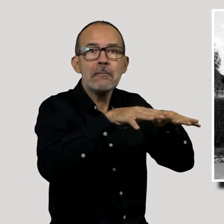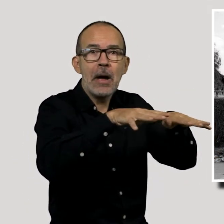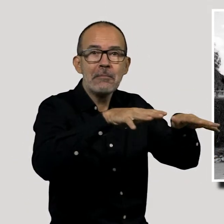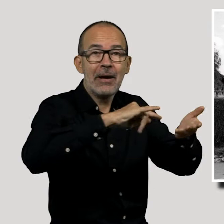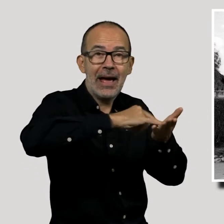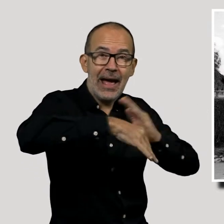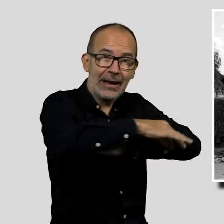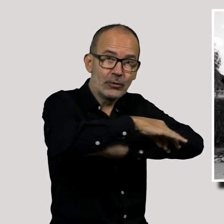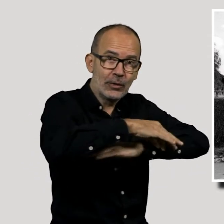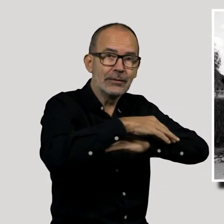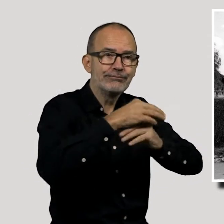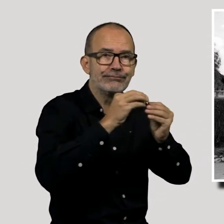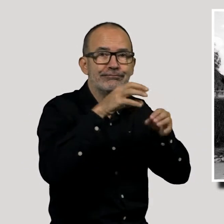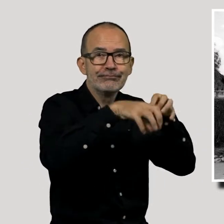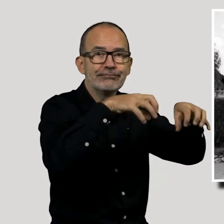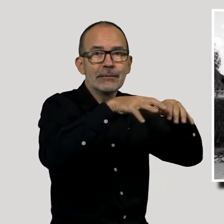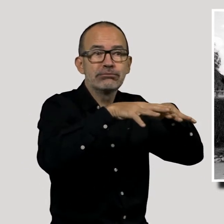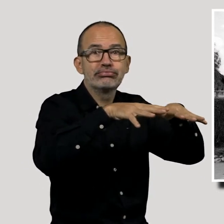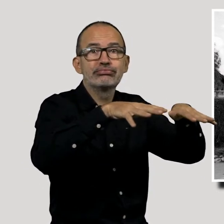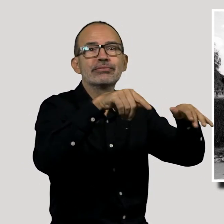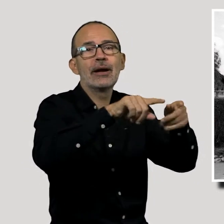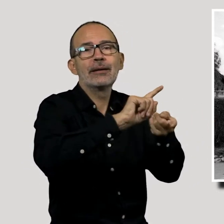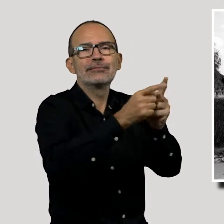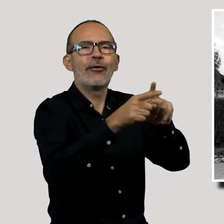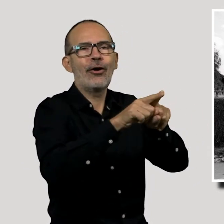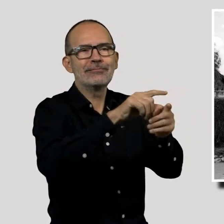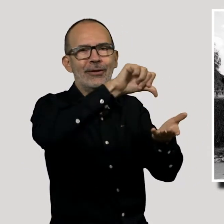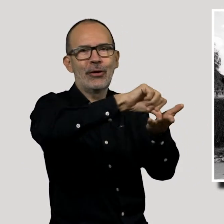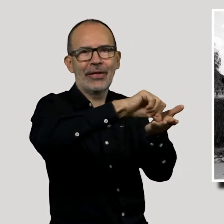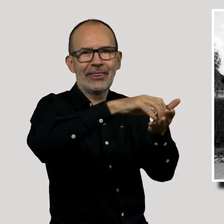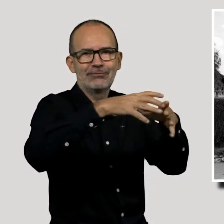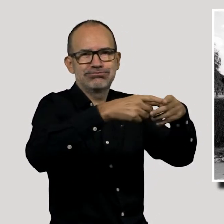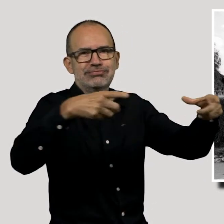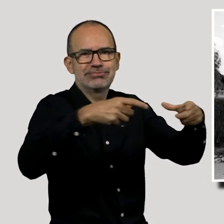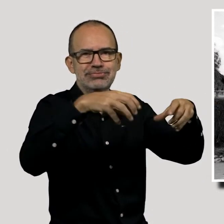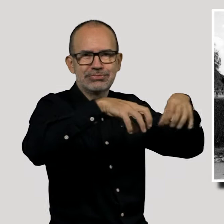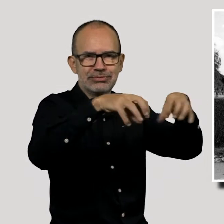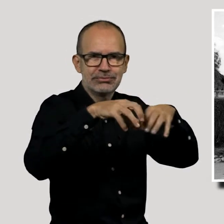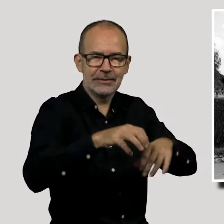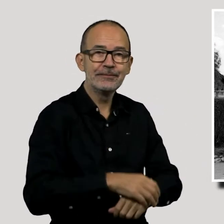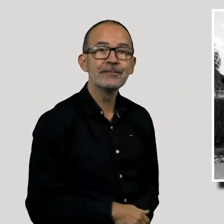va estendre els corrents arquitectònics a les poblacions properes a les ciutats.